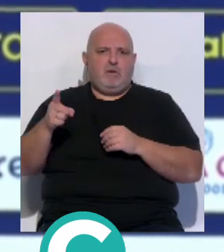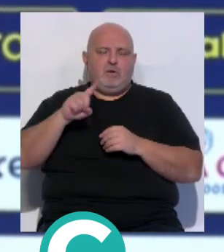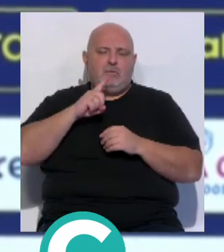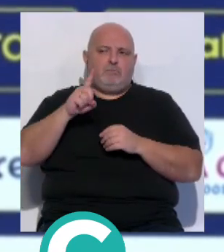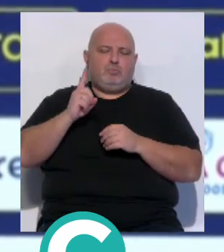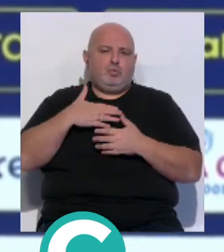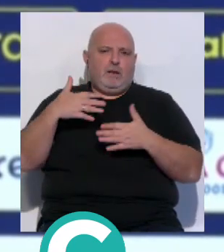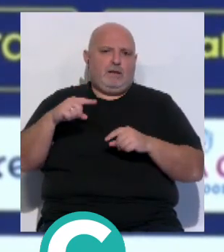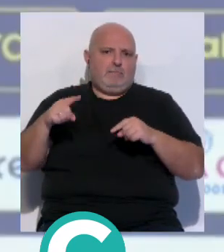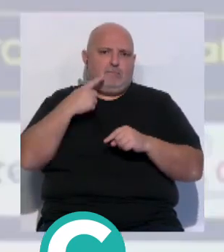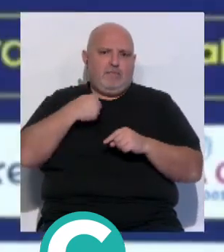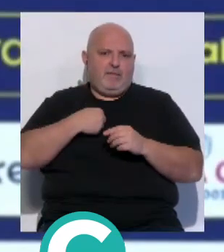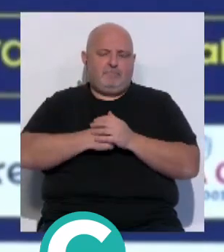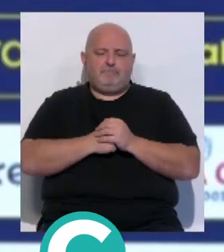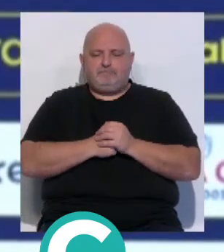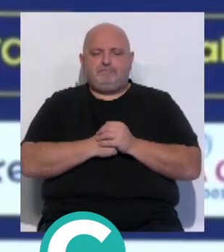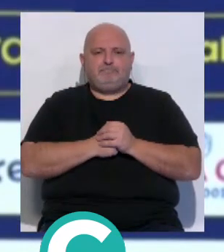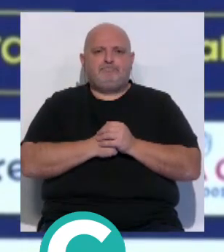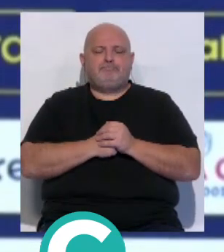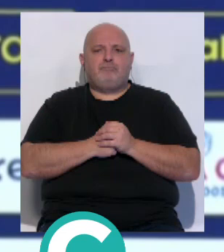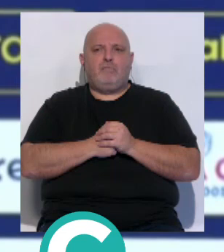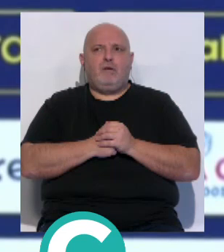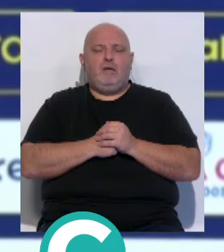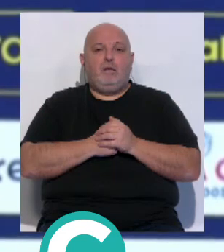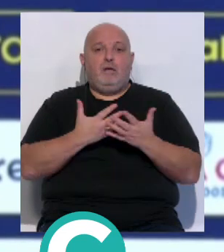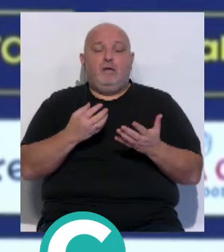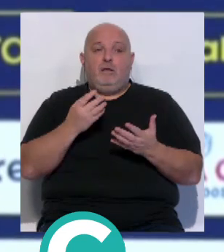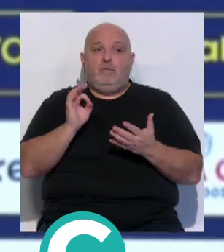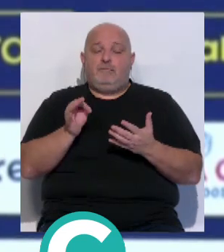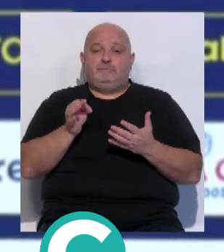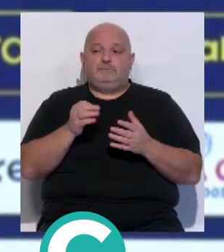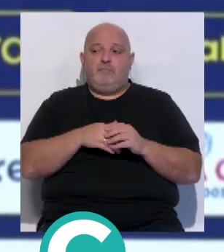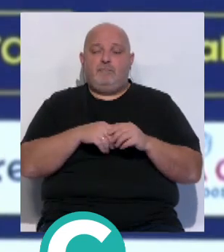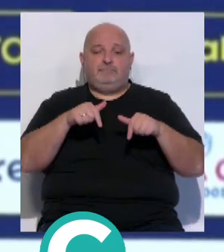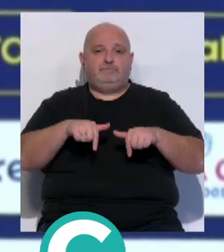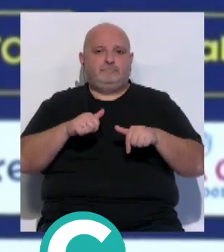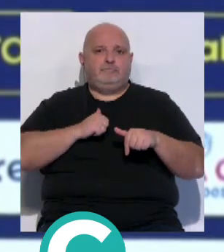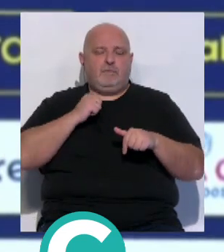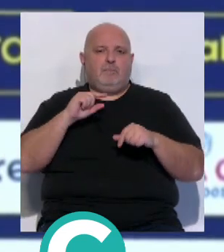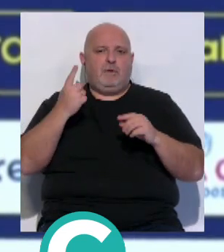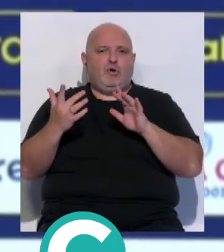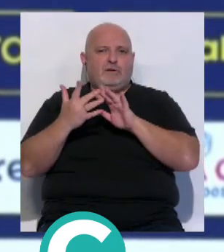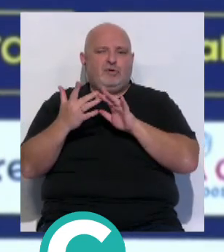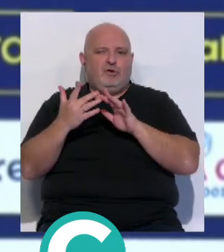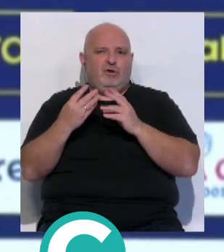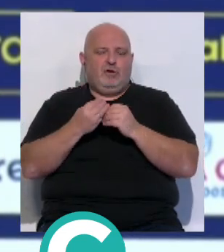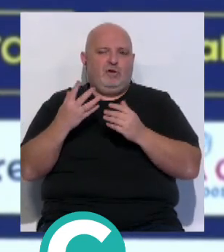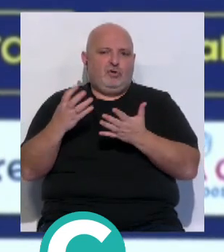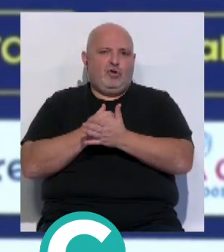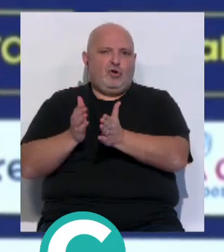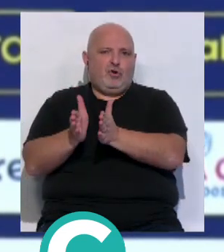diga el Míster Bueno la verdad que hoy tuve el primer contacto con todos mis compañeros y